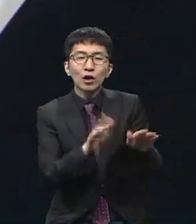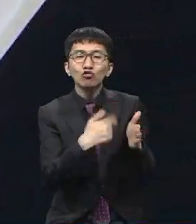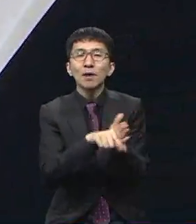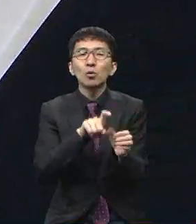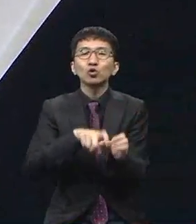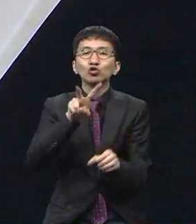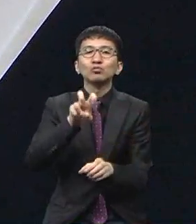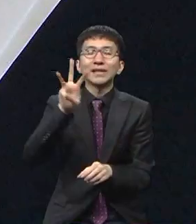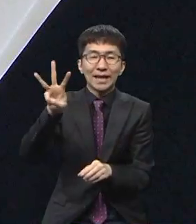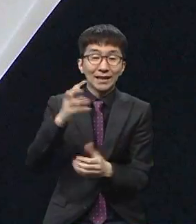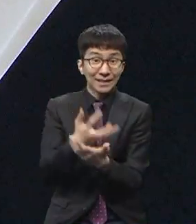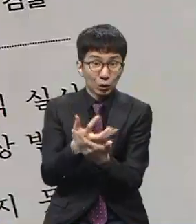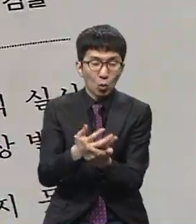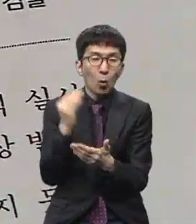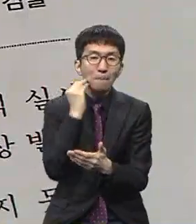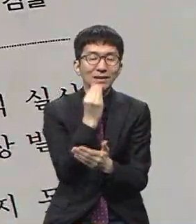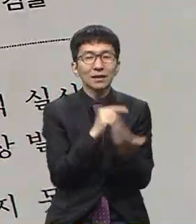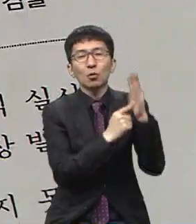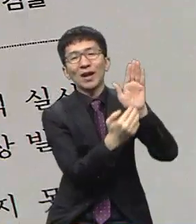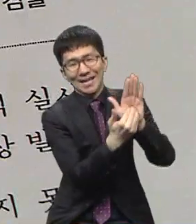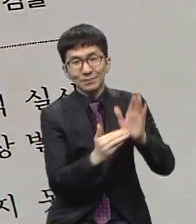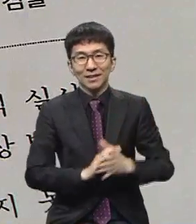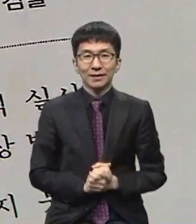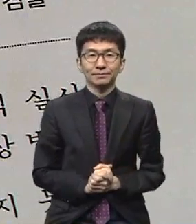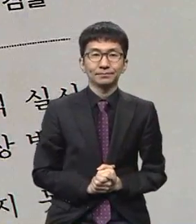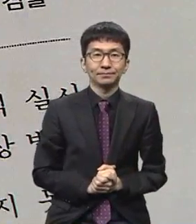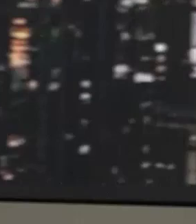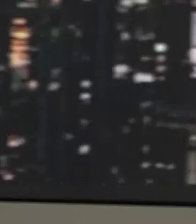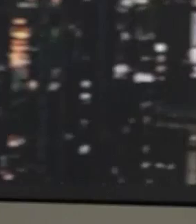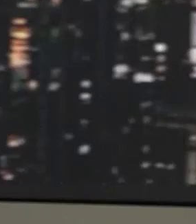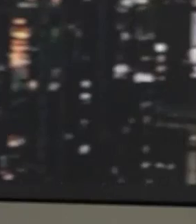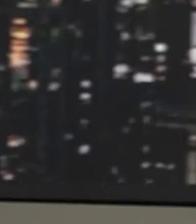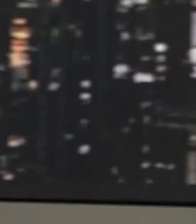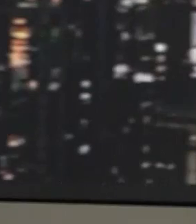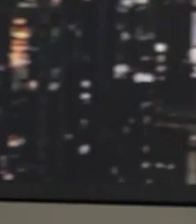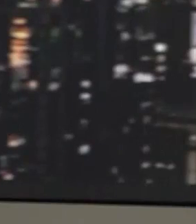근거 없는 의혹에 대응하기 위해 이례적으로 23쪽짜리 수사 자료를 홈페이지에 공개했습니다. SBS 정반석입니다.